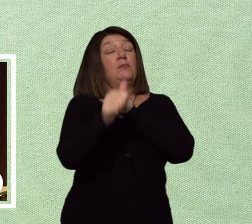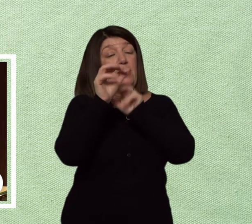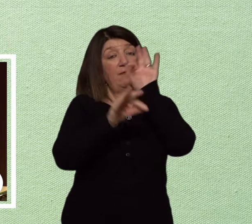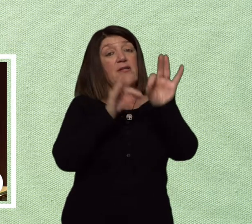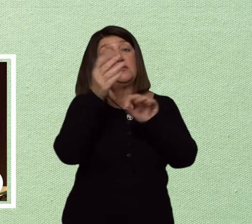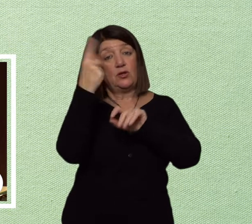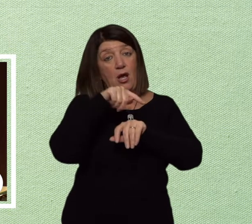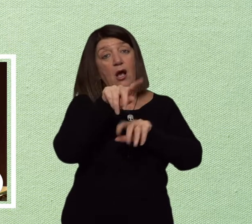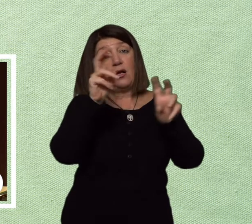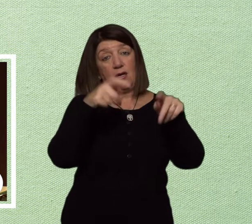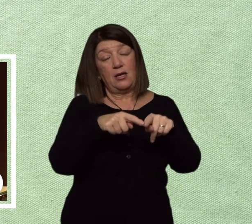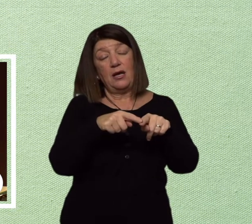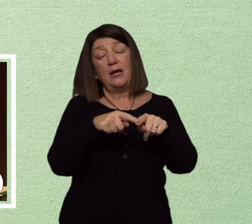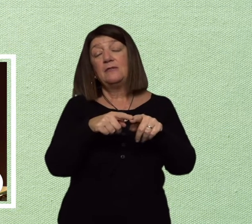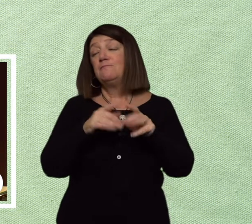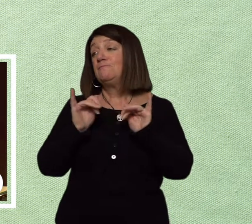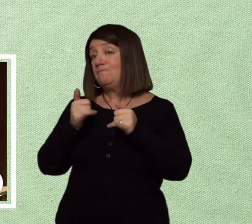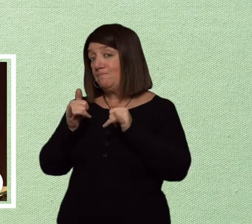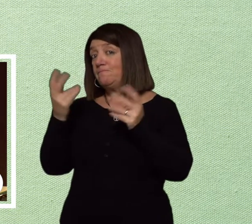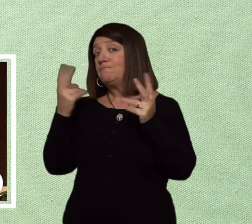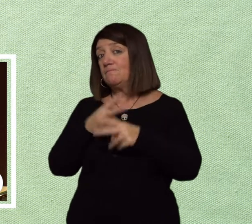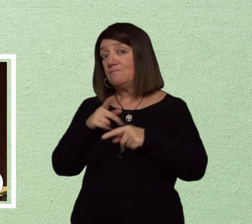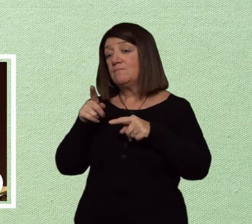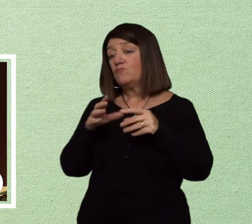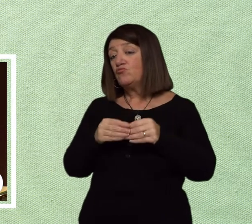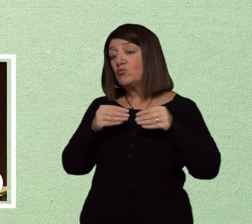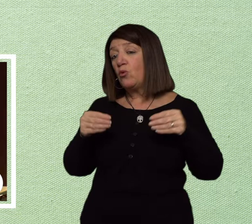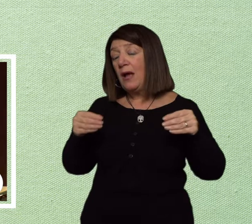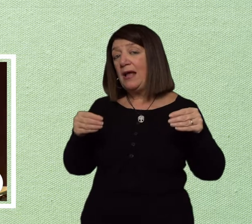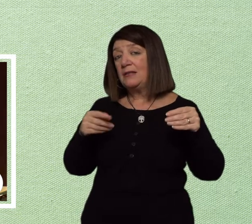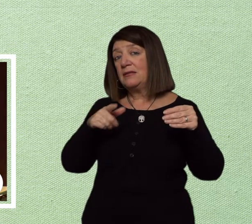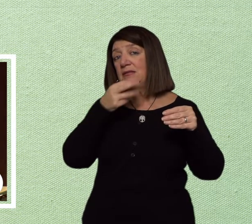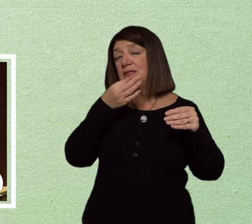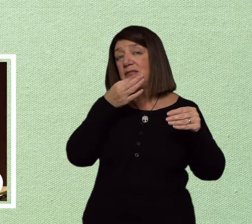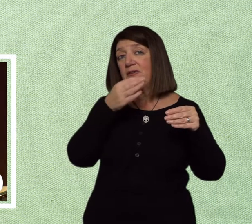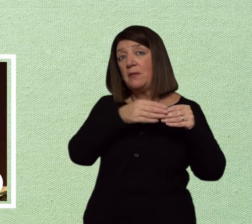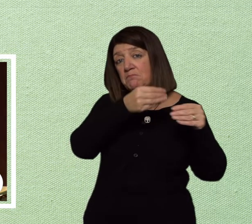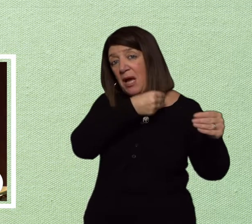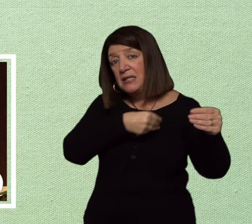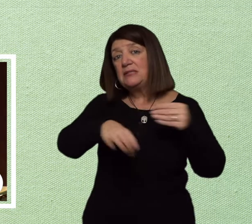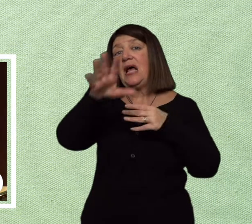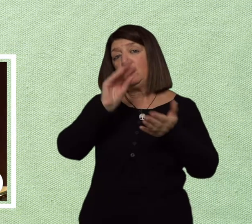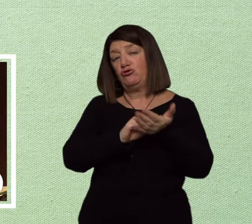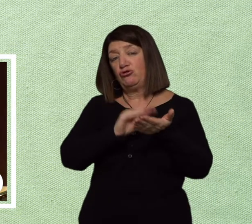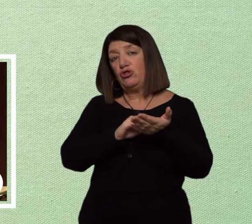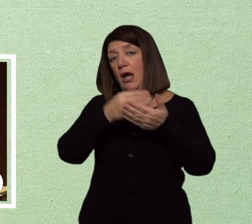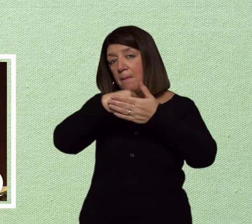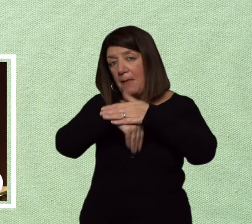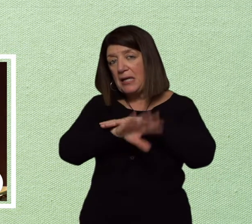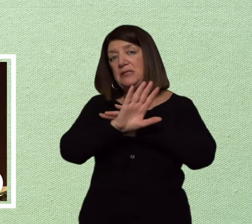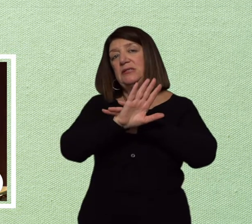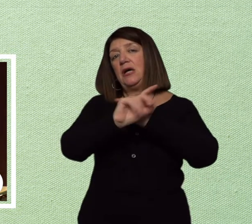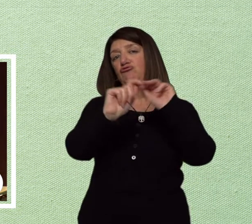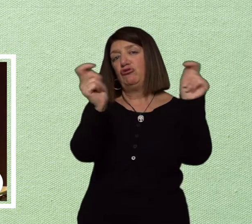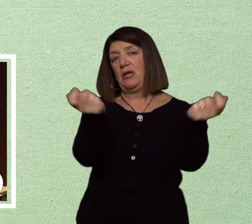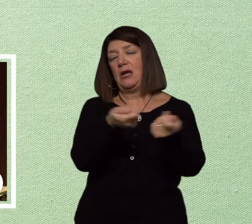secondo me sono anche un po' un messaggio, un messaggio generale che lascia intendere ed